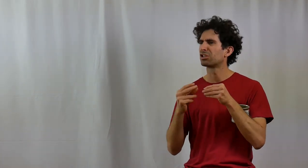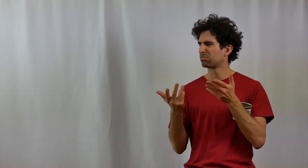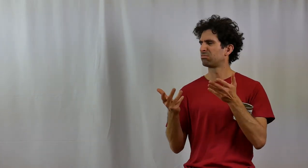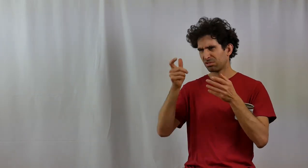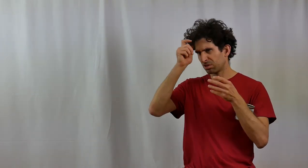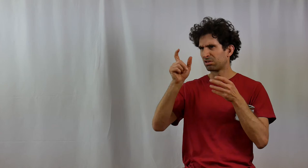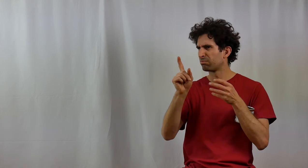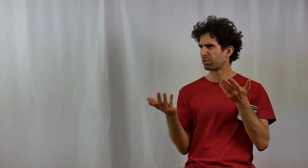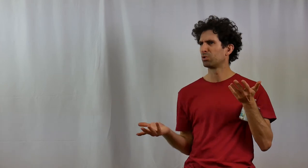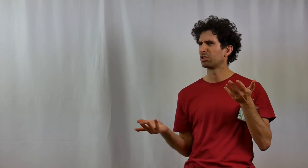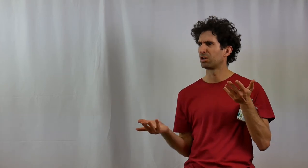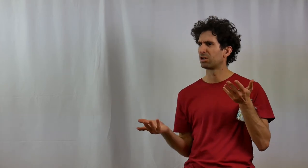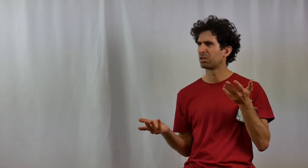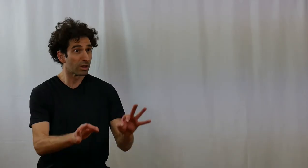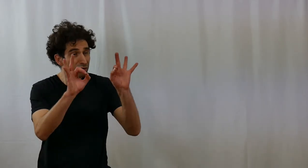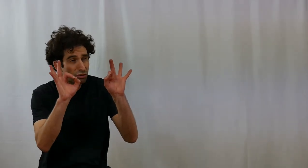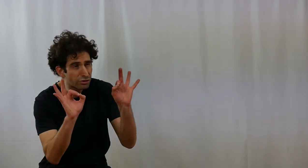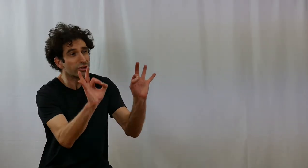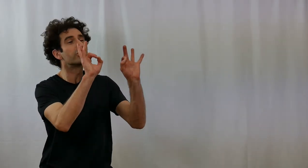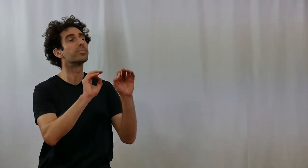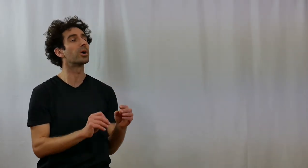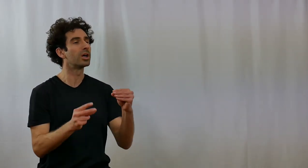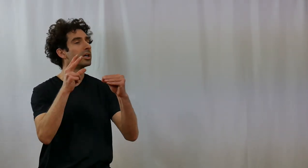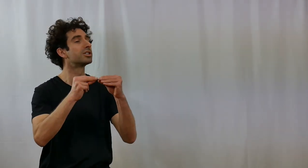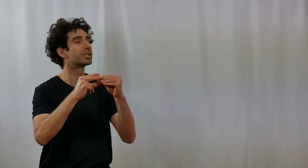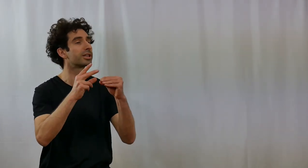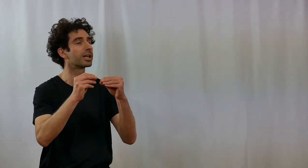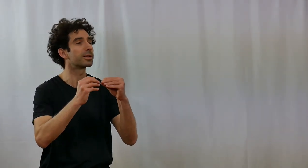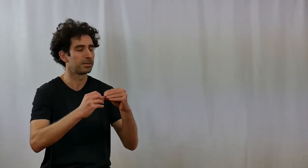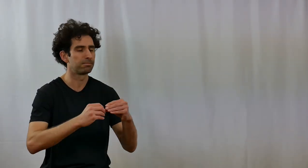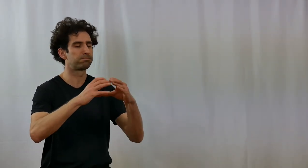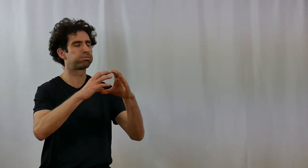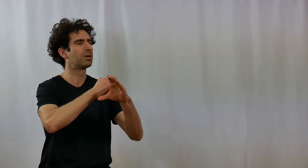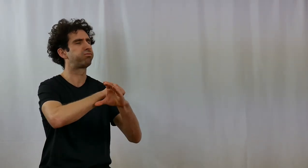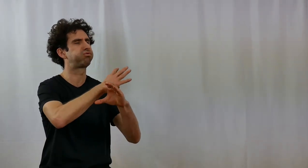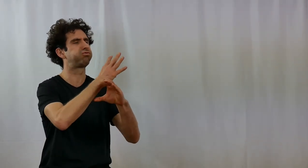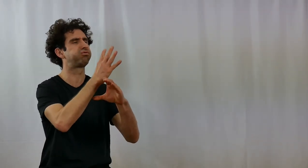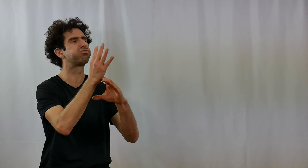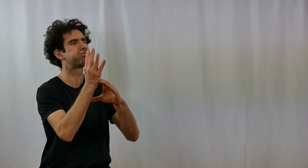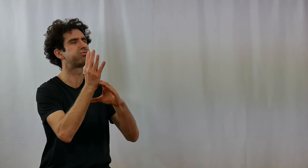Ce n'est pas logique. Justement ! Si la bogue du châtaignier